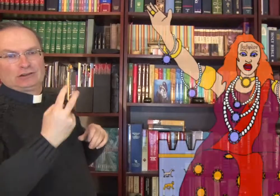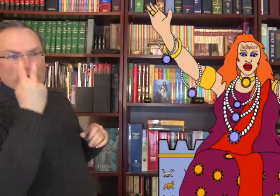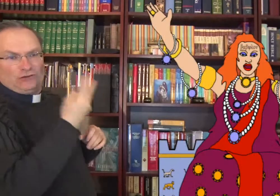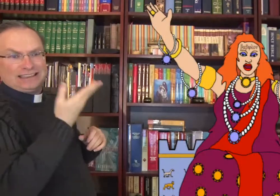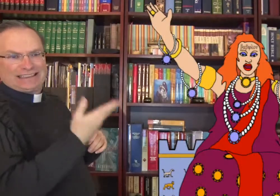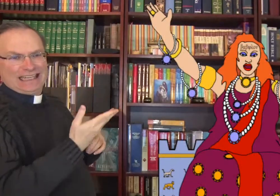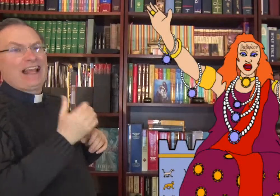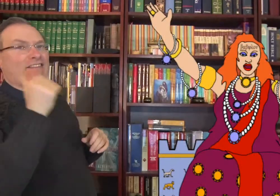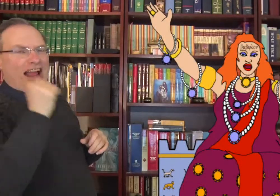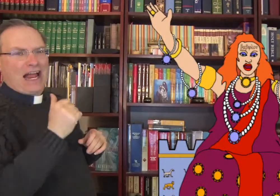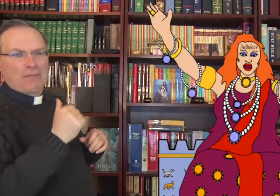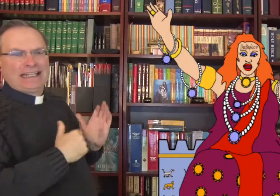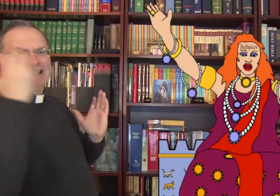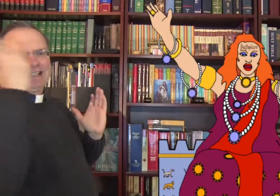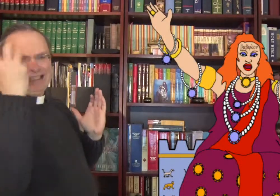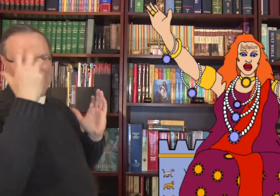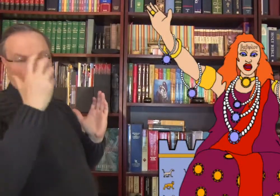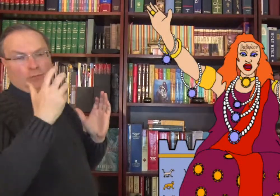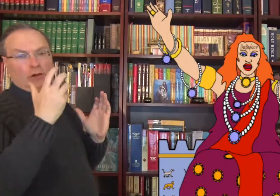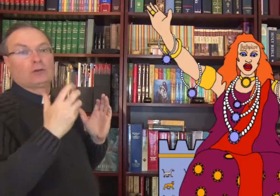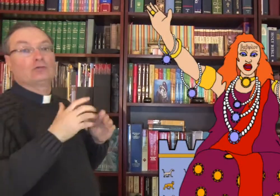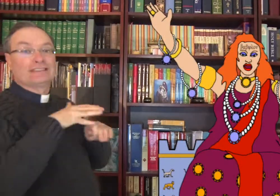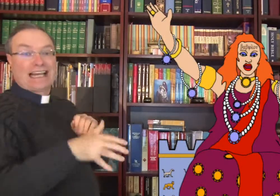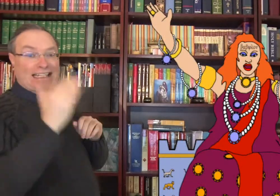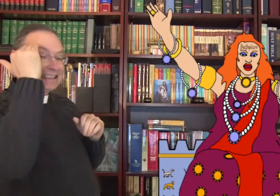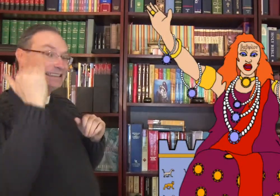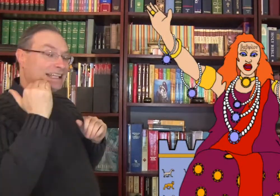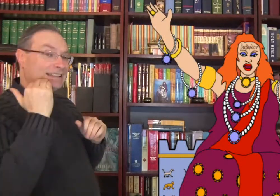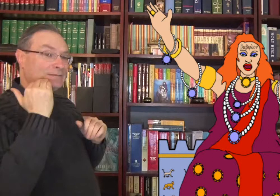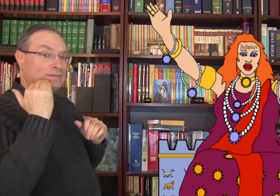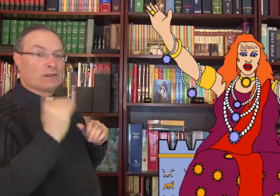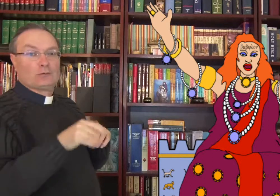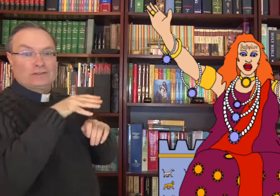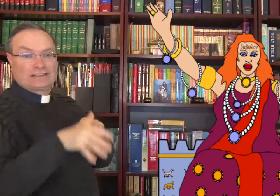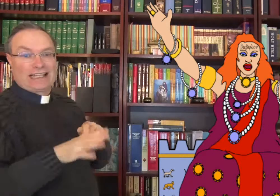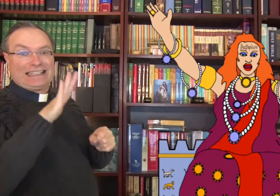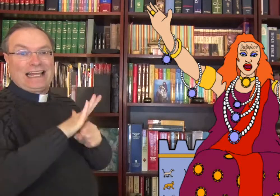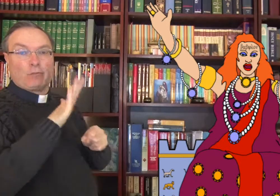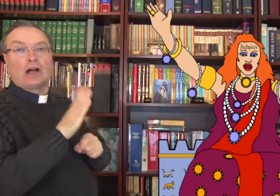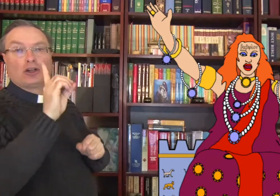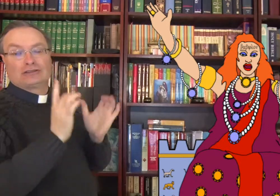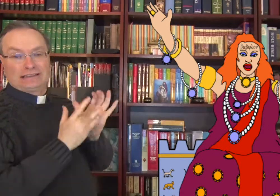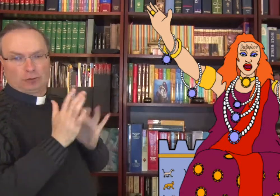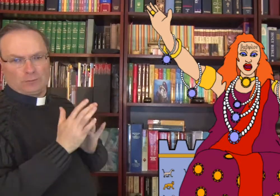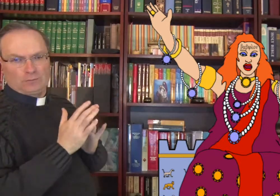Je vis cette femme ivre du sang des saints, du sang des témoins de Jésus.